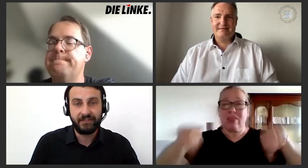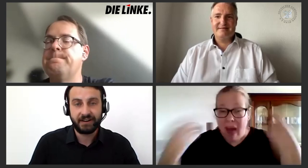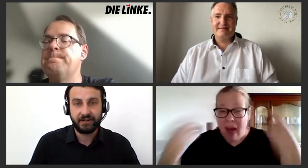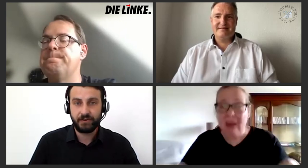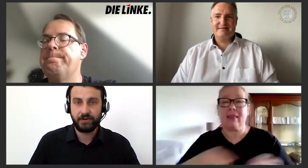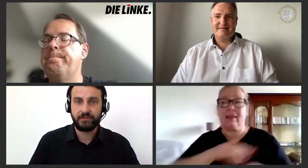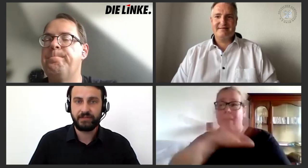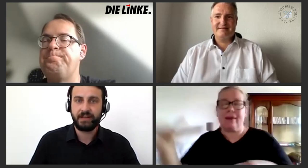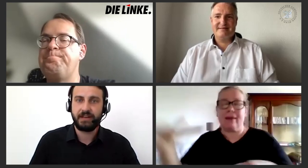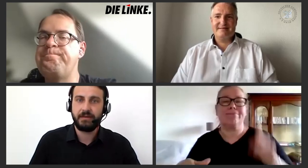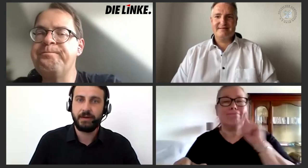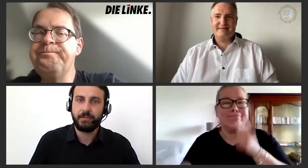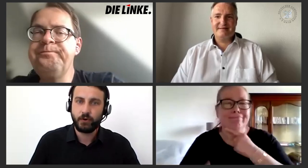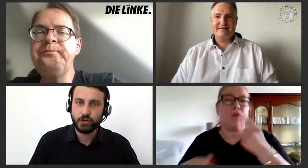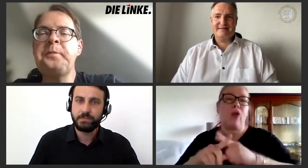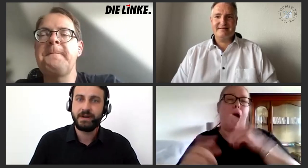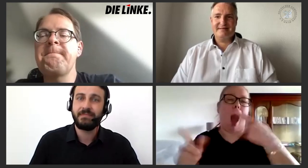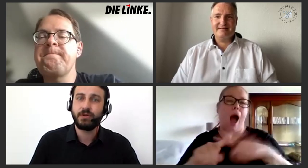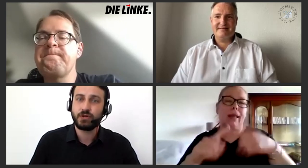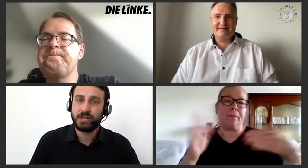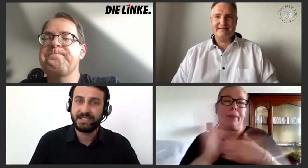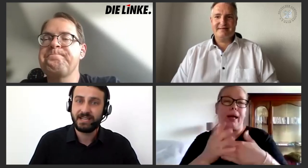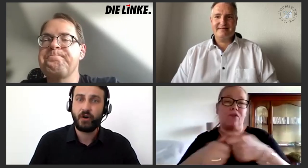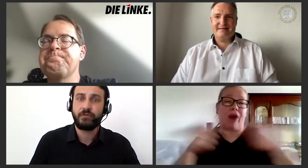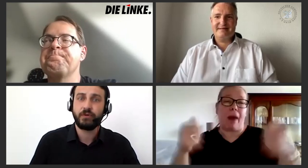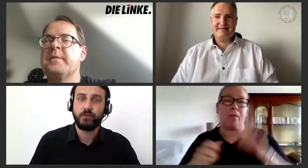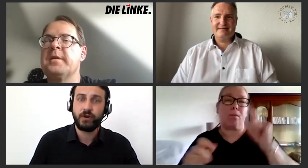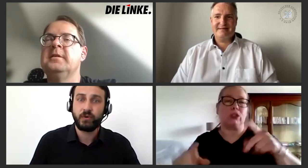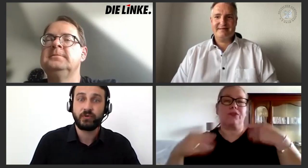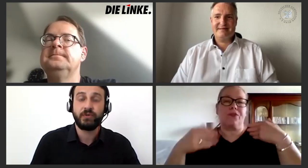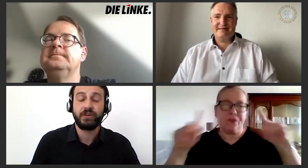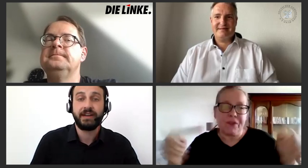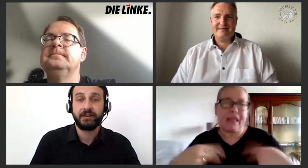stattfinden. Es ist einfach irgendwie immer noch schlimm, immer noch schlecht, auch für Gehörlose und